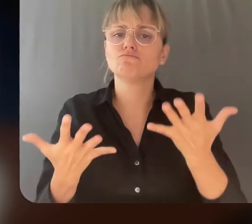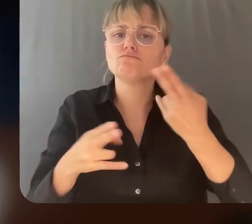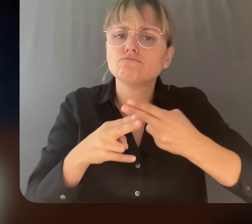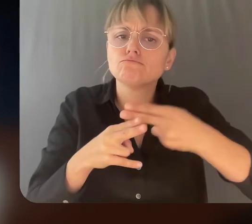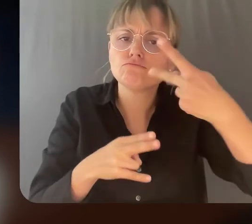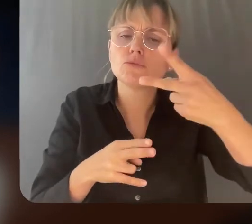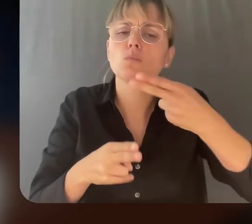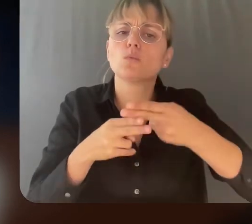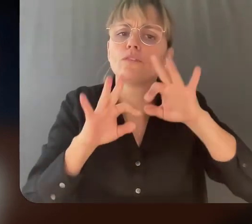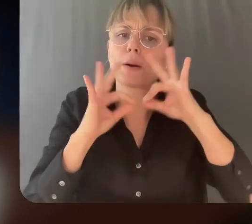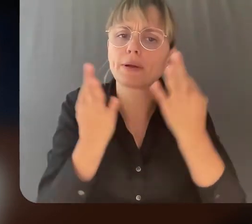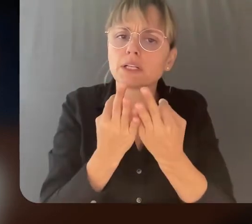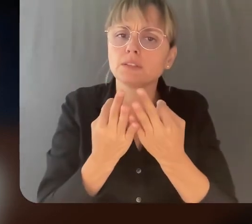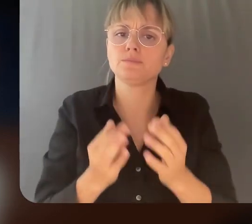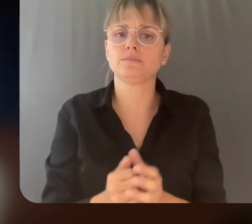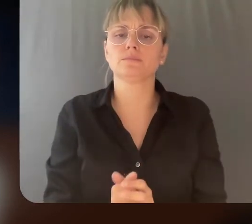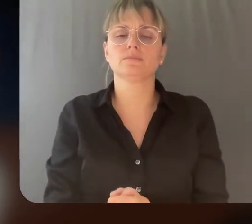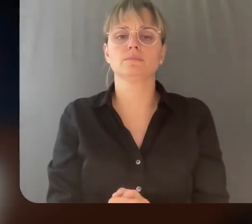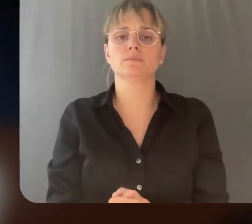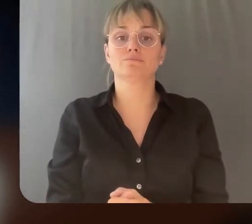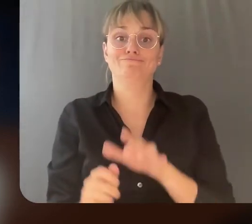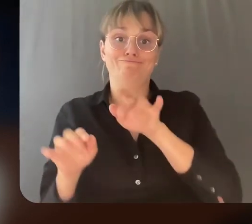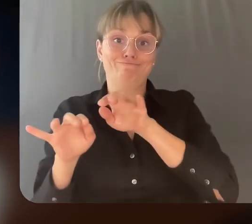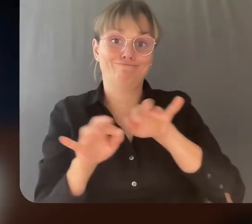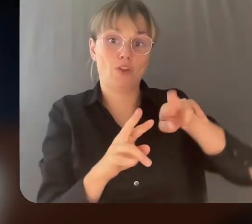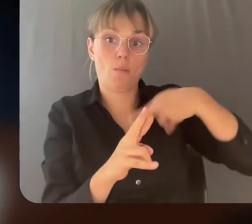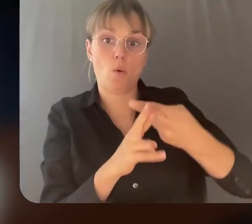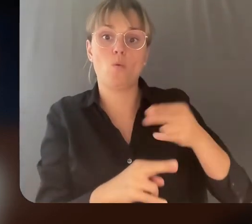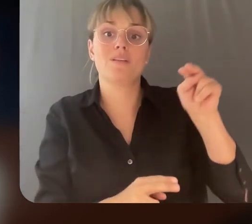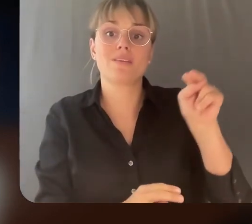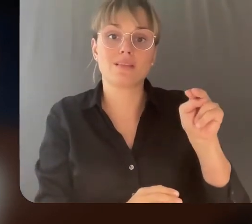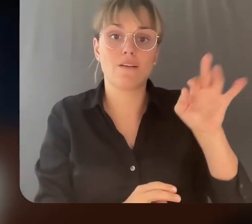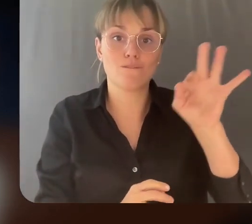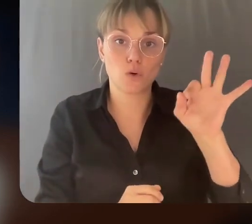Quel est ton prénom et ton nom de famille ? Tu réponds : « Nathan Frost. »